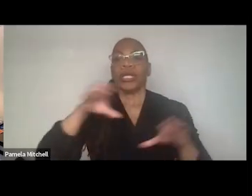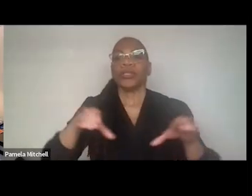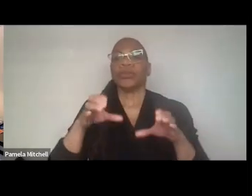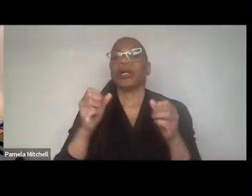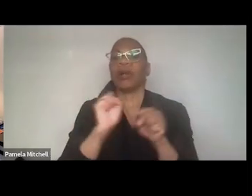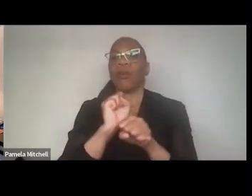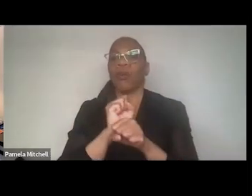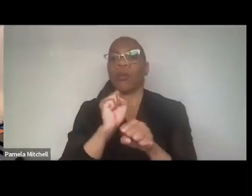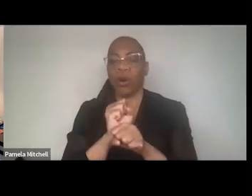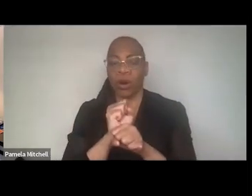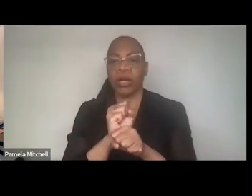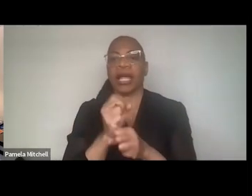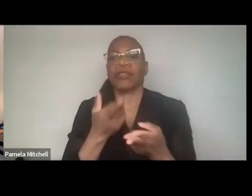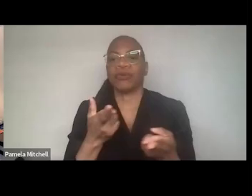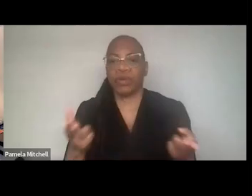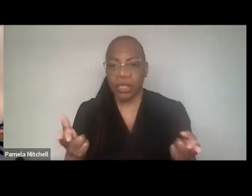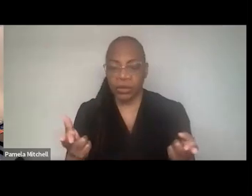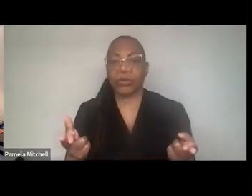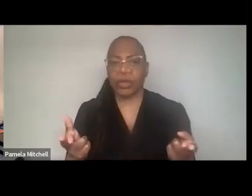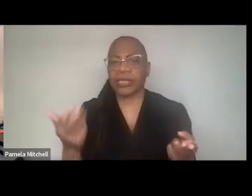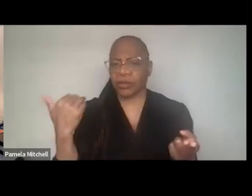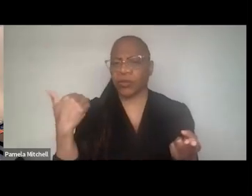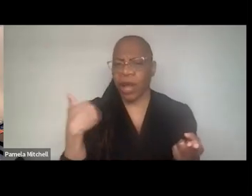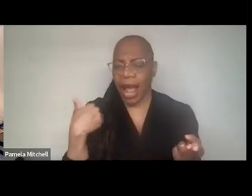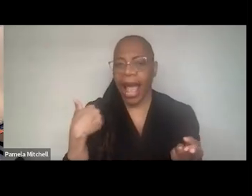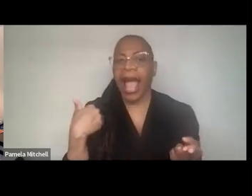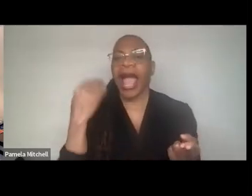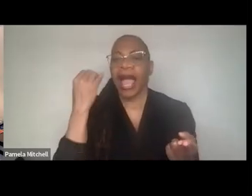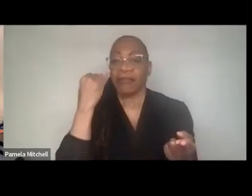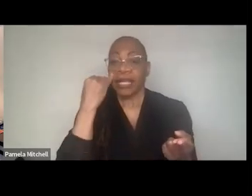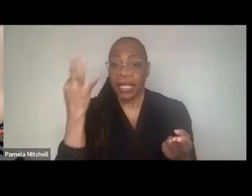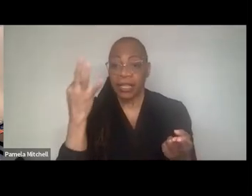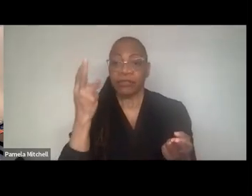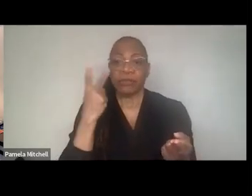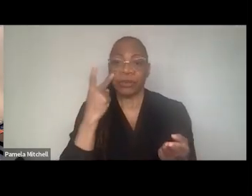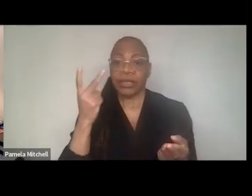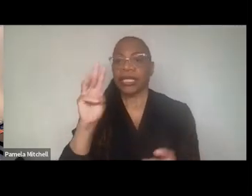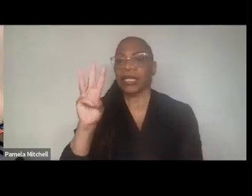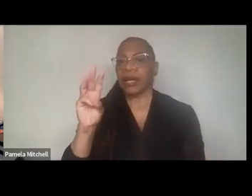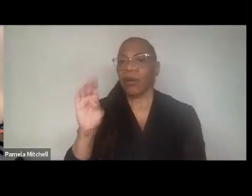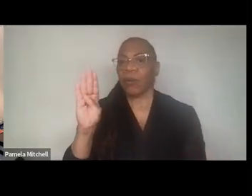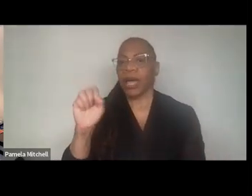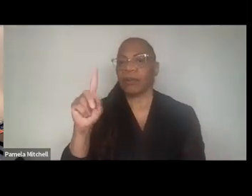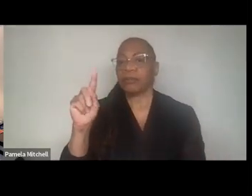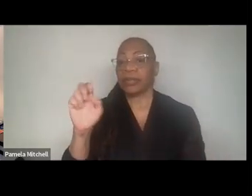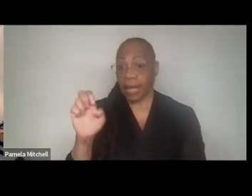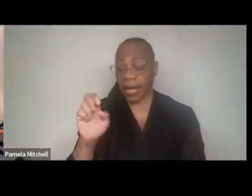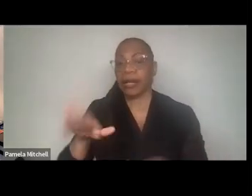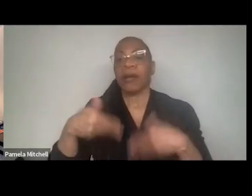Nuestro sitio web tiene una gran cantidad de recursos para que los revisen. Ofrecemos capacitación y desarrollo profesional.